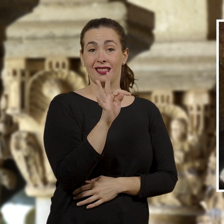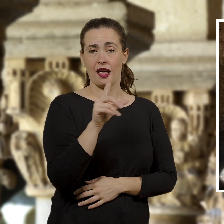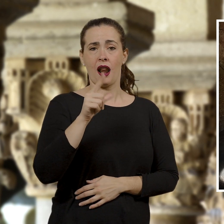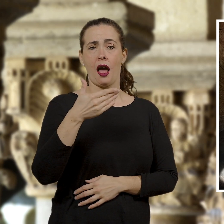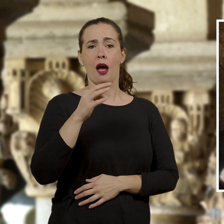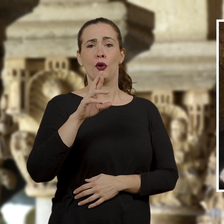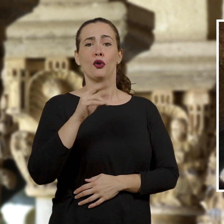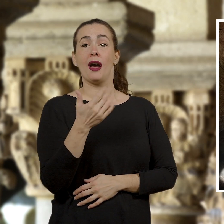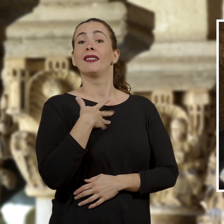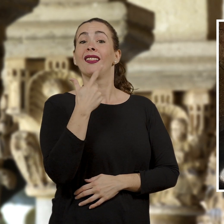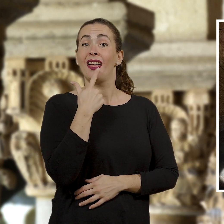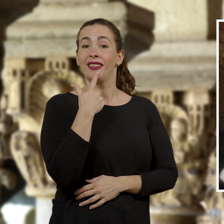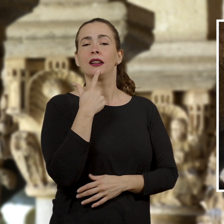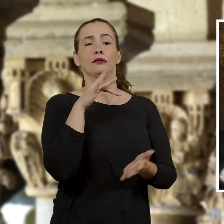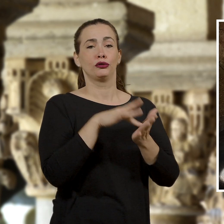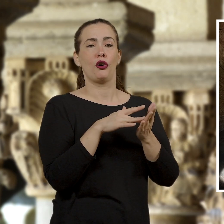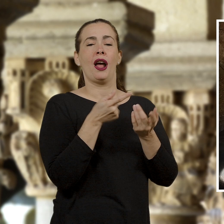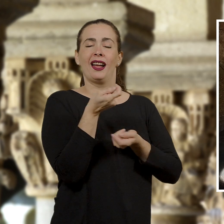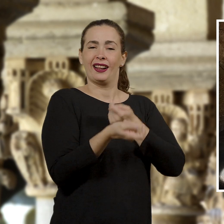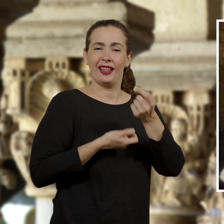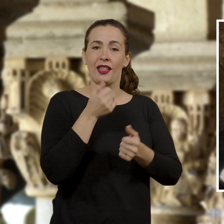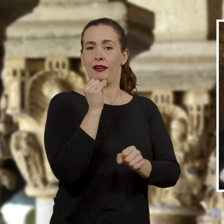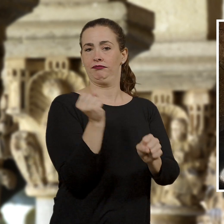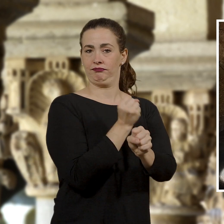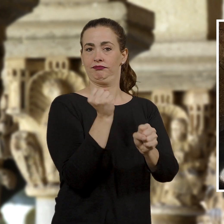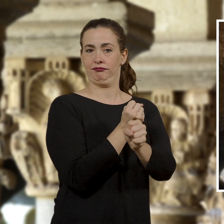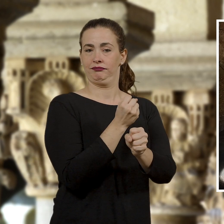“ora et labora” (resa i treballa)